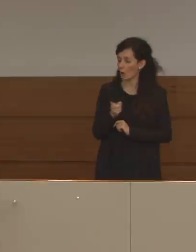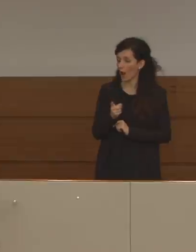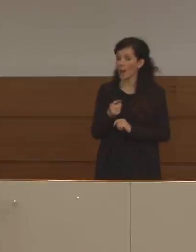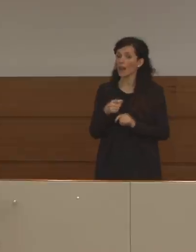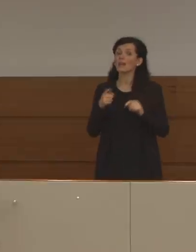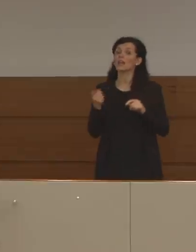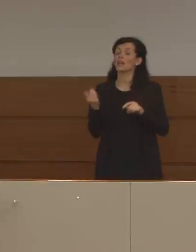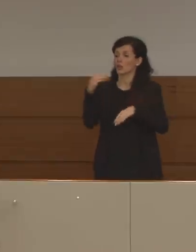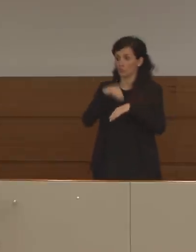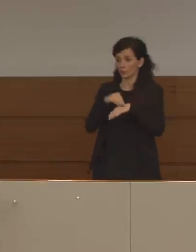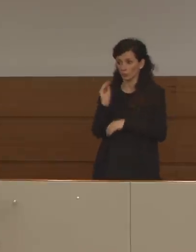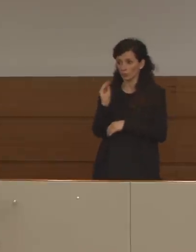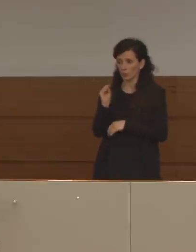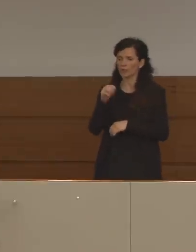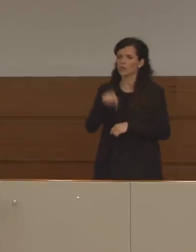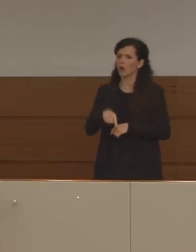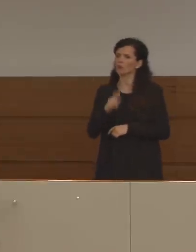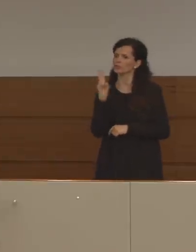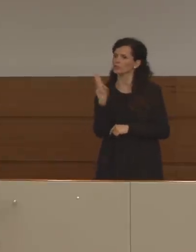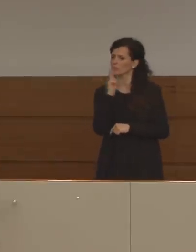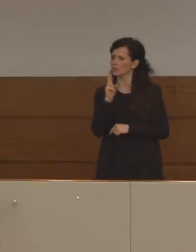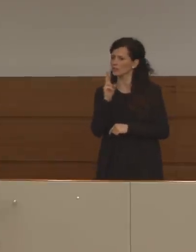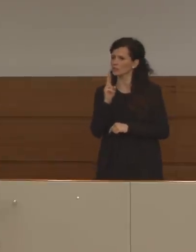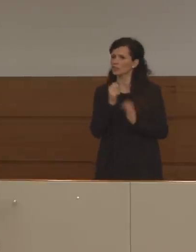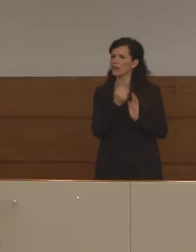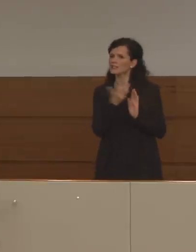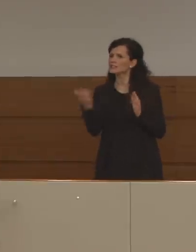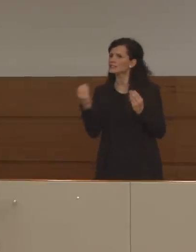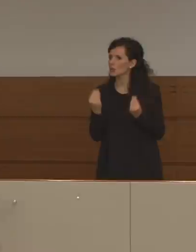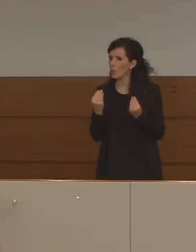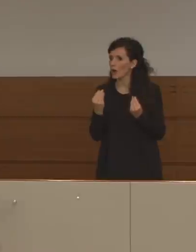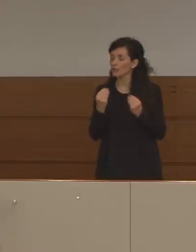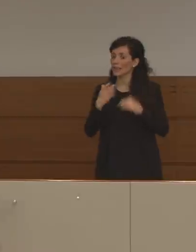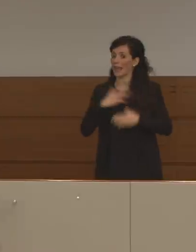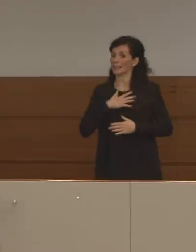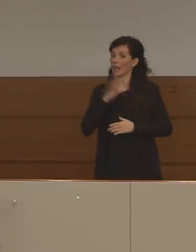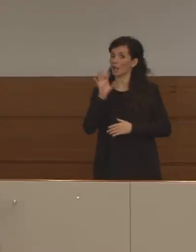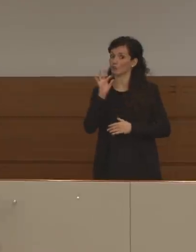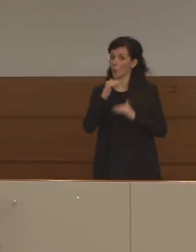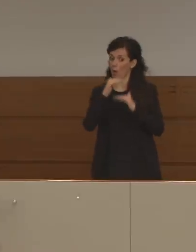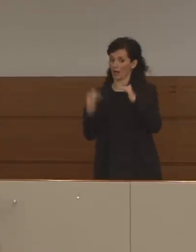dell'ultimo decesso del 47enne, complessivamente sotto i 50.